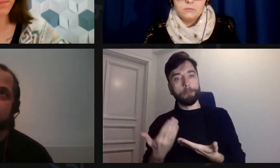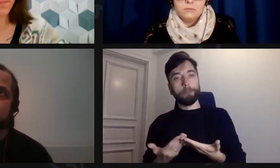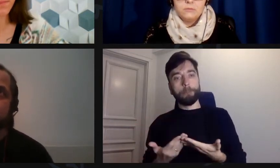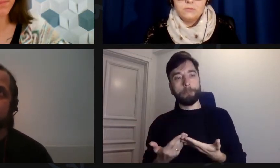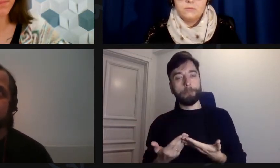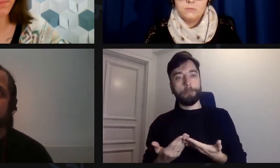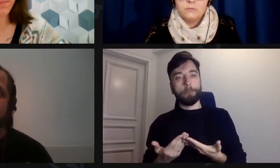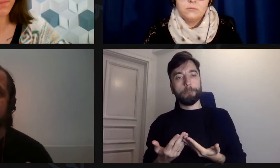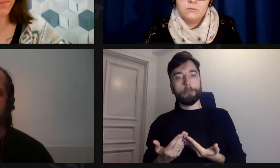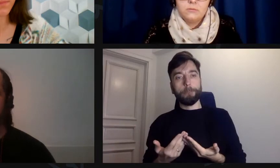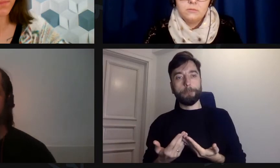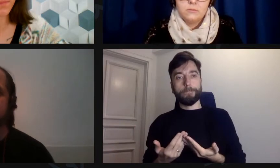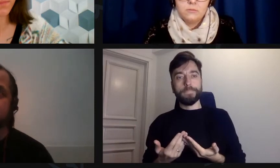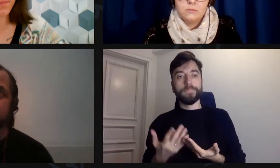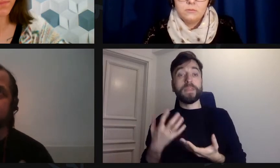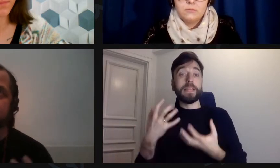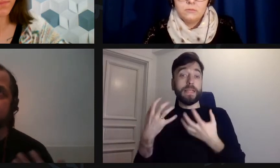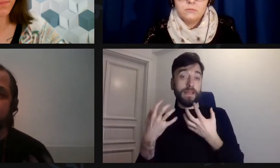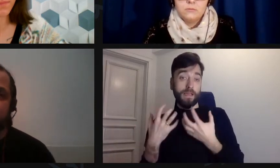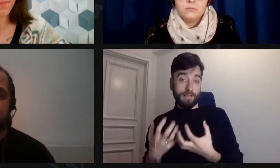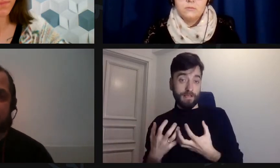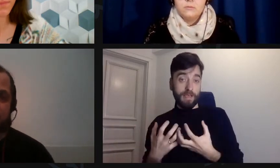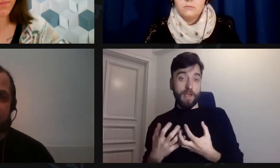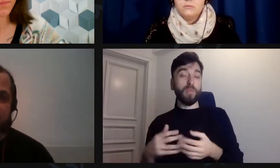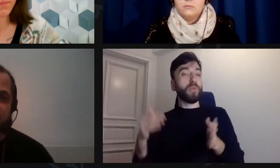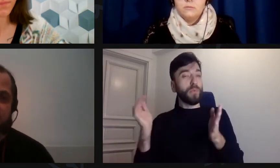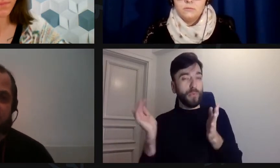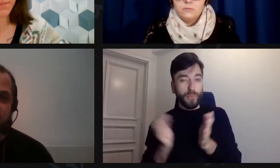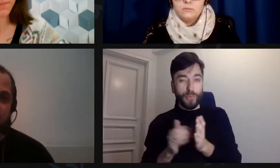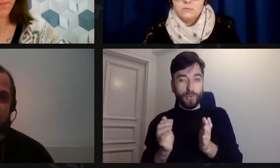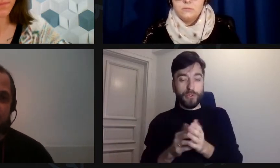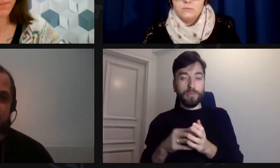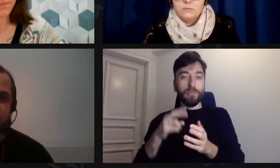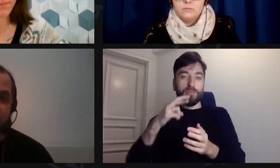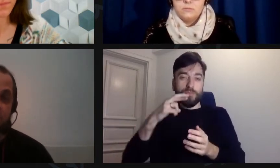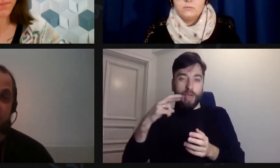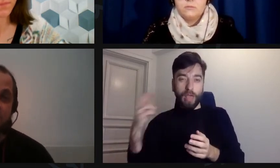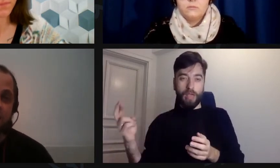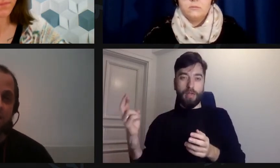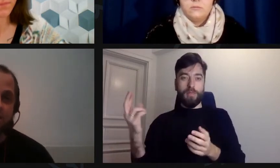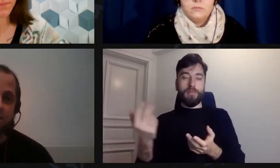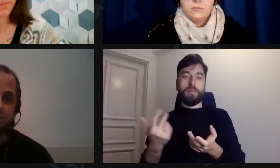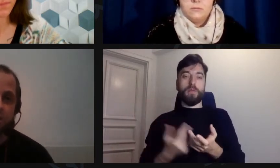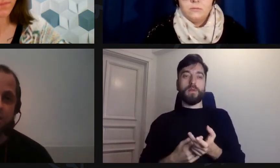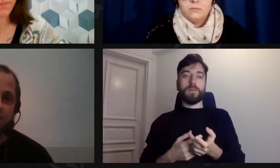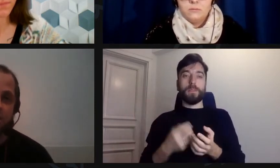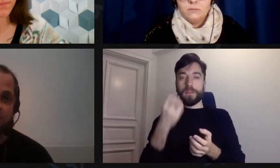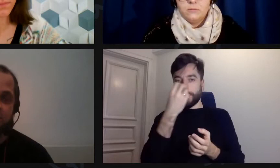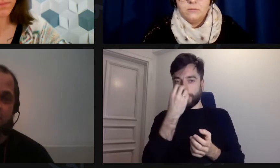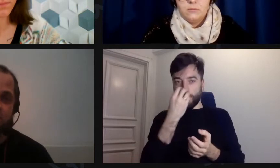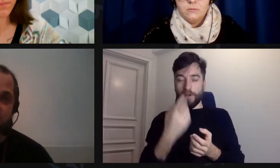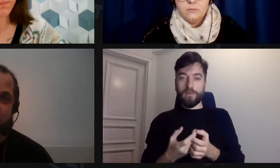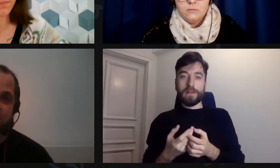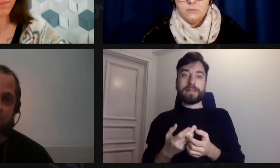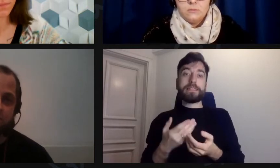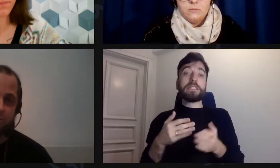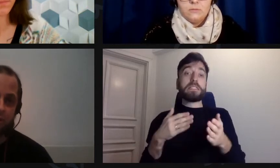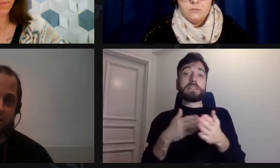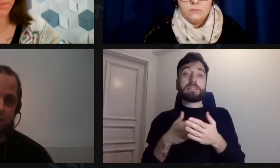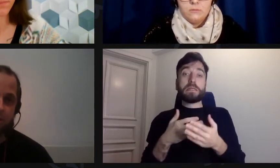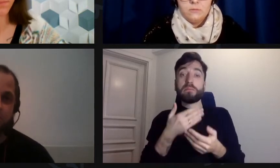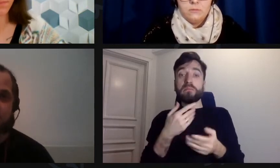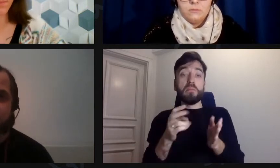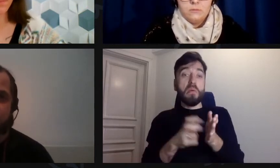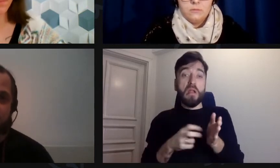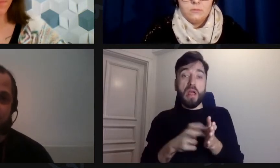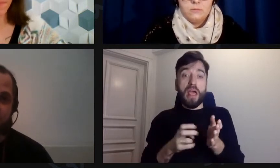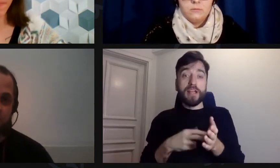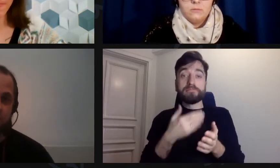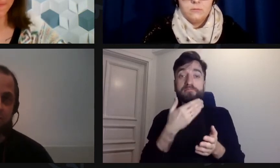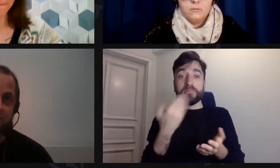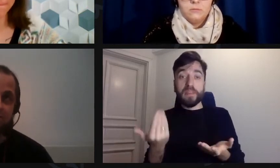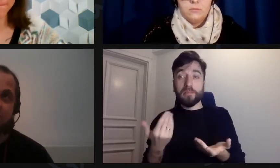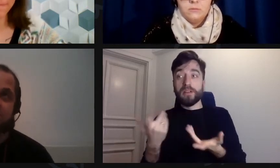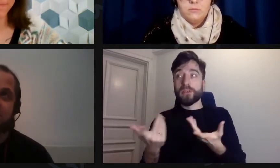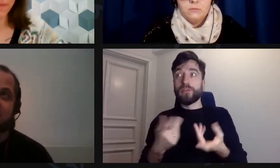chcemy i potrzebujemy rekwizytów, one są dla nas jakby, ich brak jest ograniczeniem i to nam przeszkadza, bo nie do końca możemy się rozwinąć,